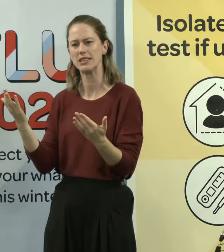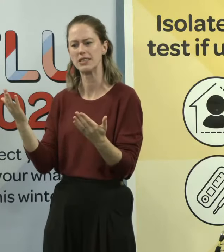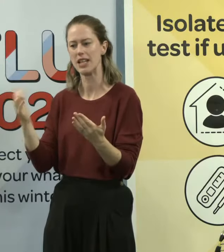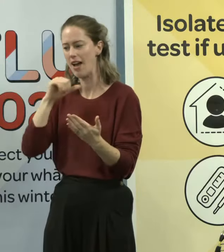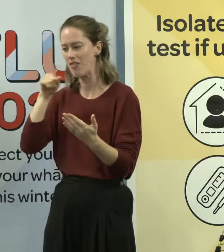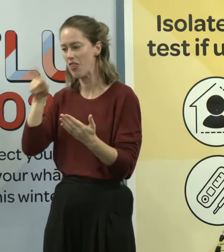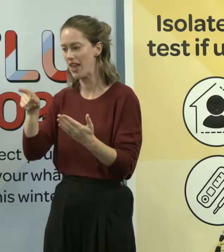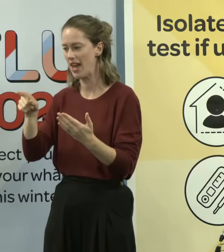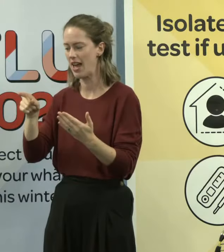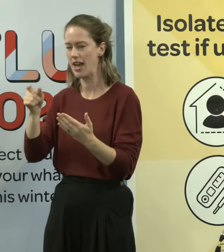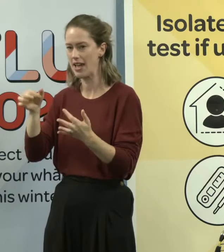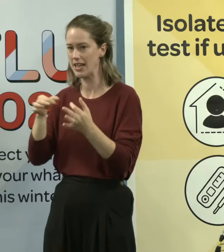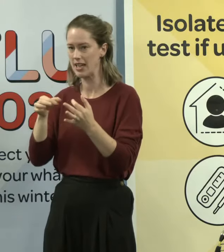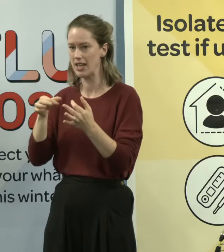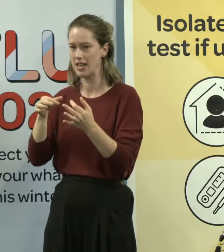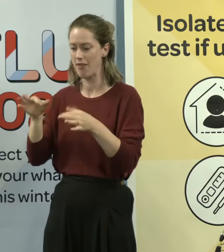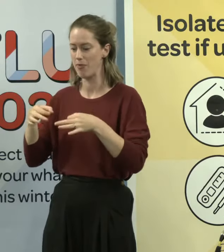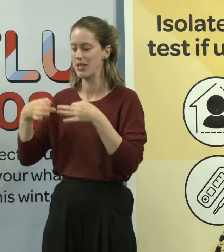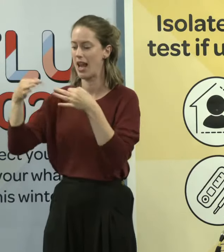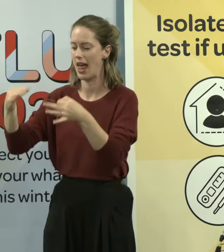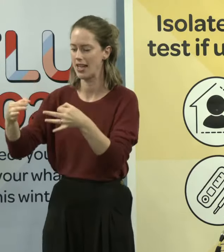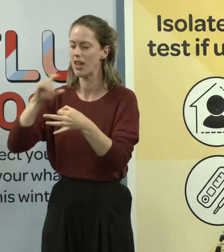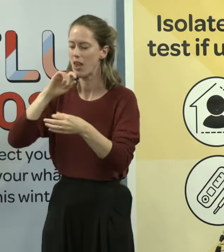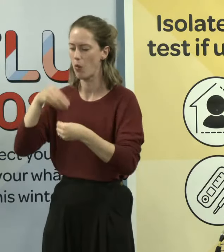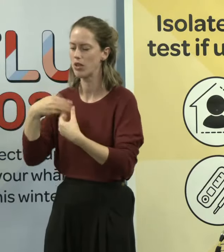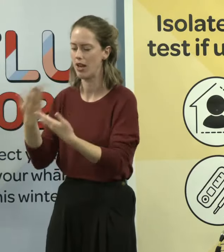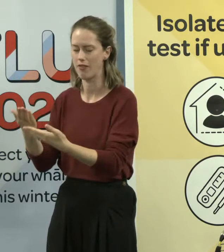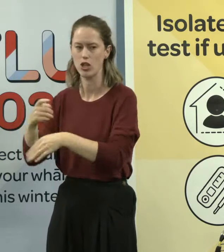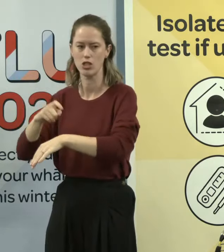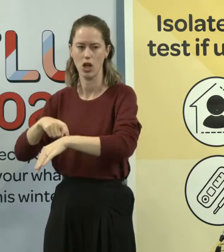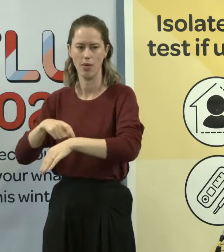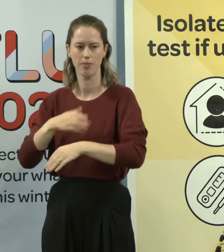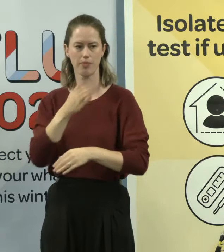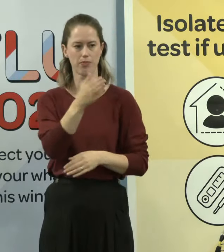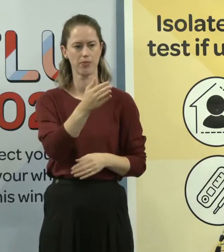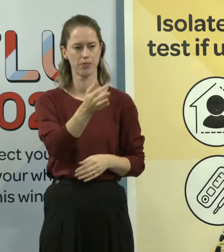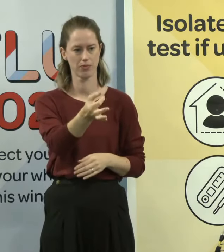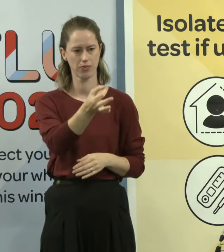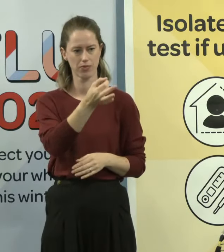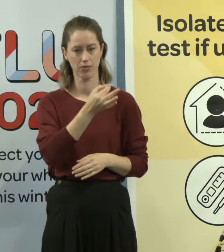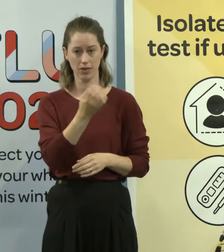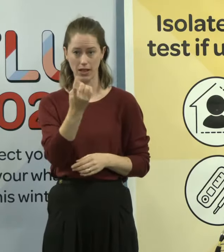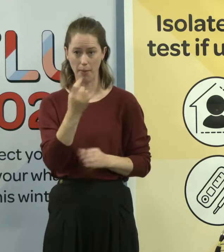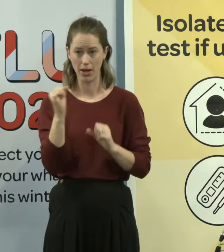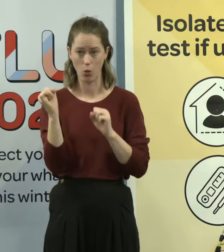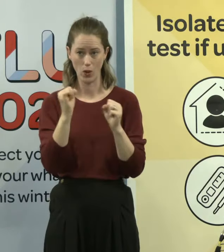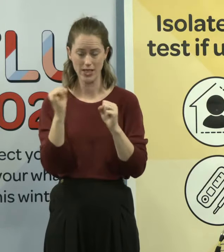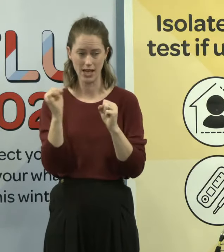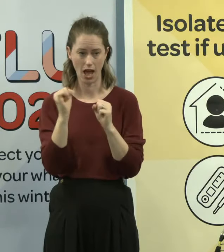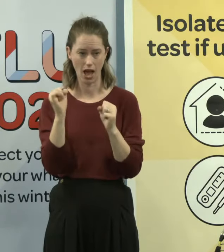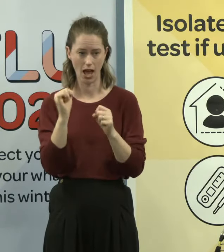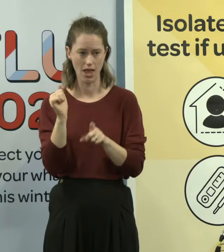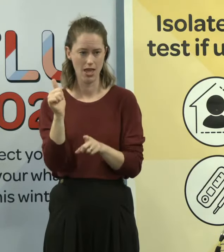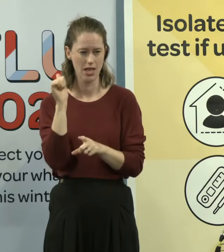pukupuku nga mea he wa-nui. Engari ka mahi ratou i runga i